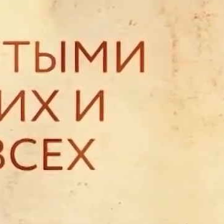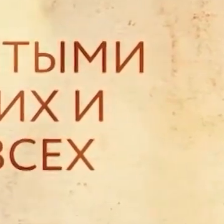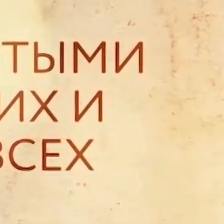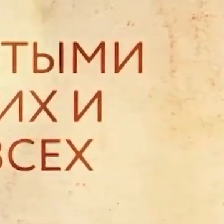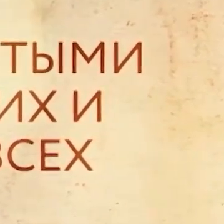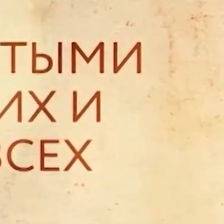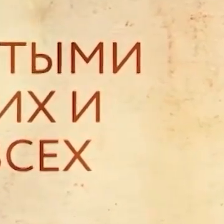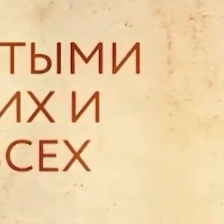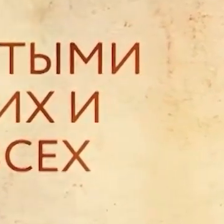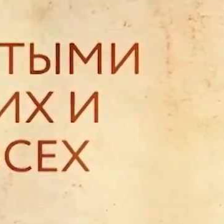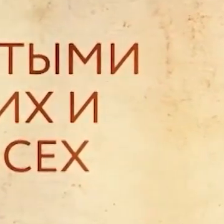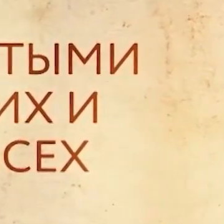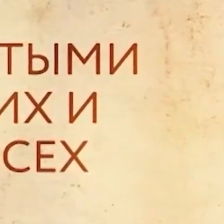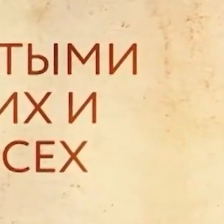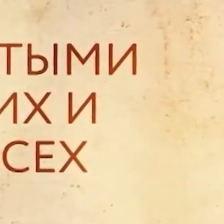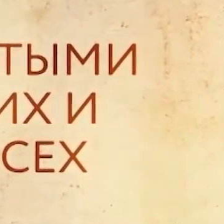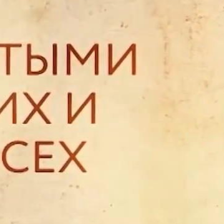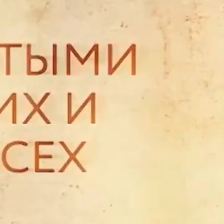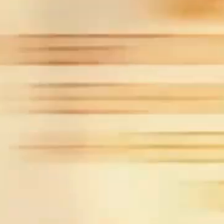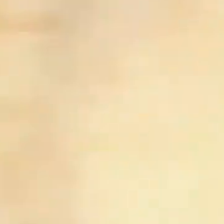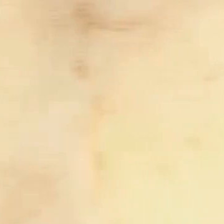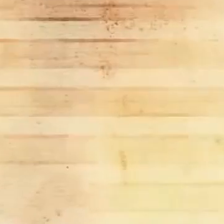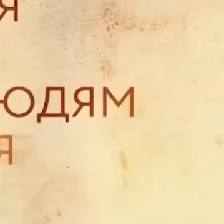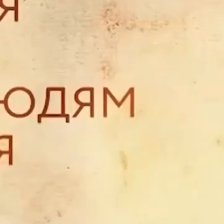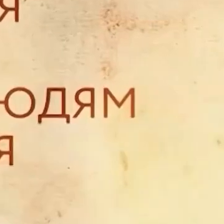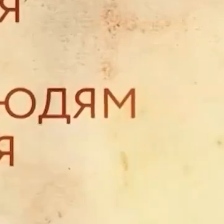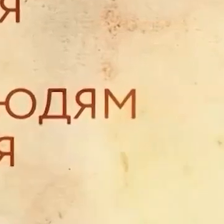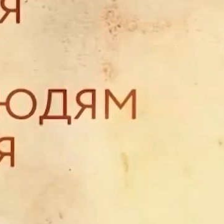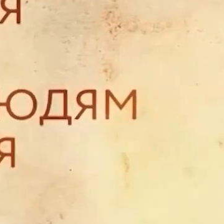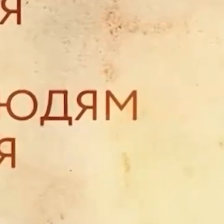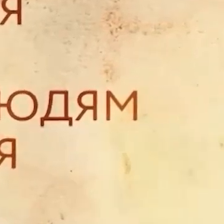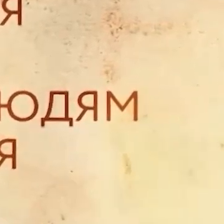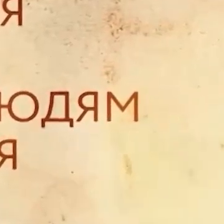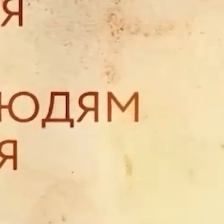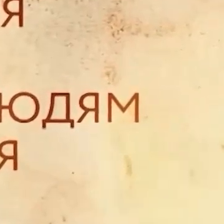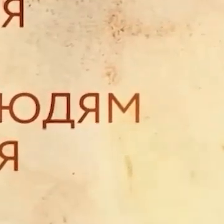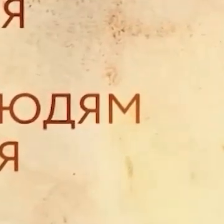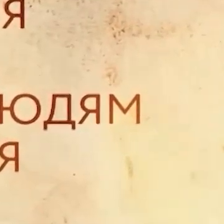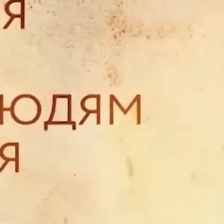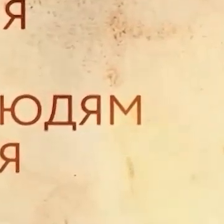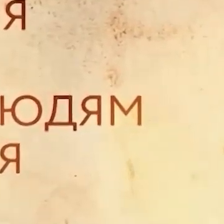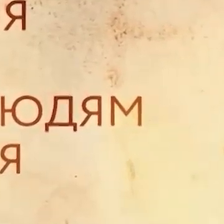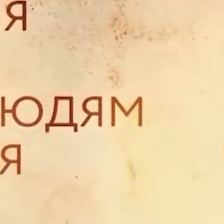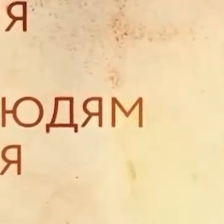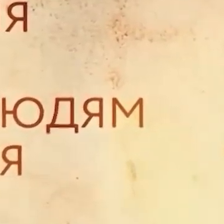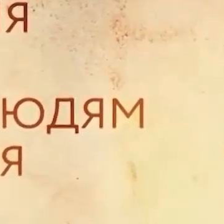на небе быть ходатаями за всех людей перед Богом святые отцы это подвижники и учителя праведники